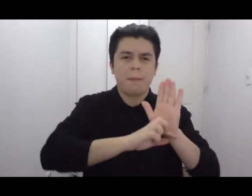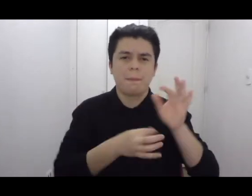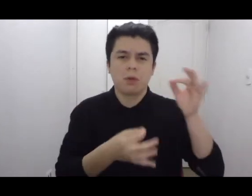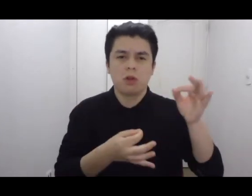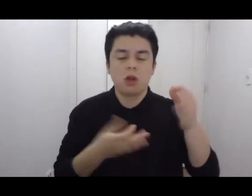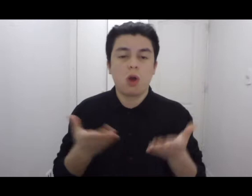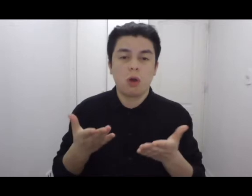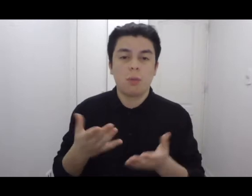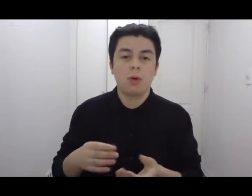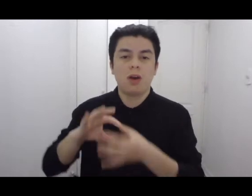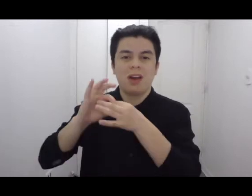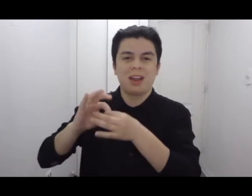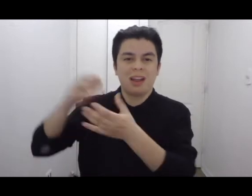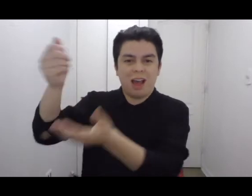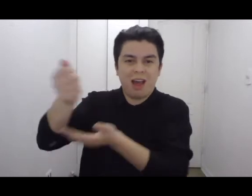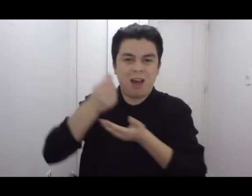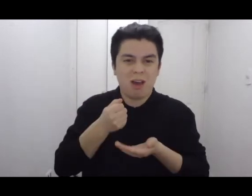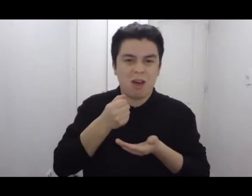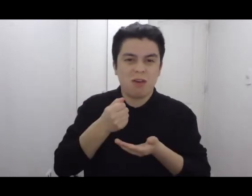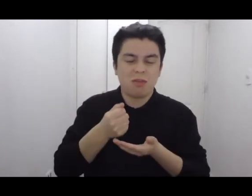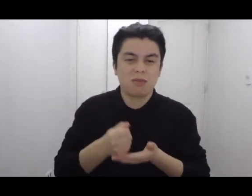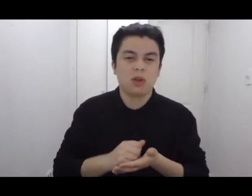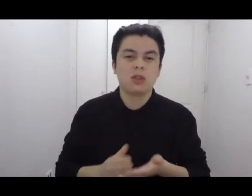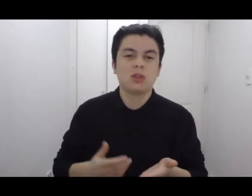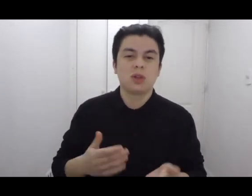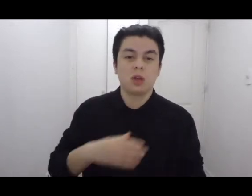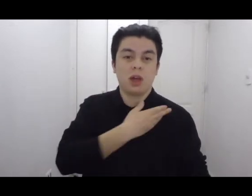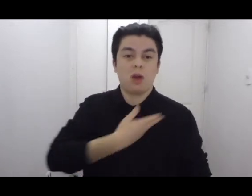al financiamiento del fondo fomento de medios de comunicación social del el gobierno de